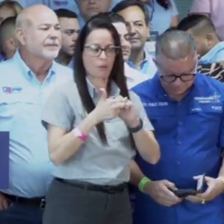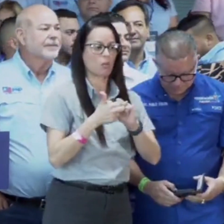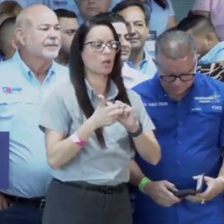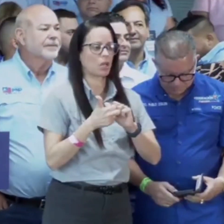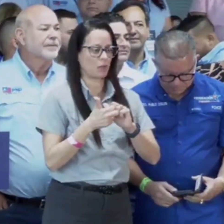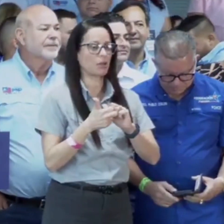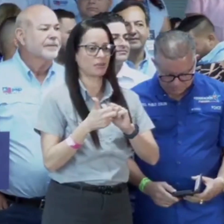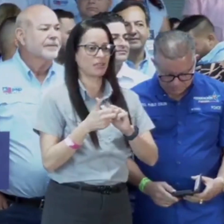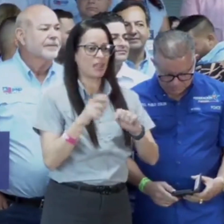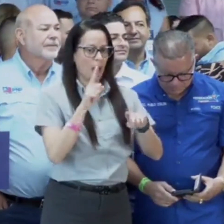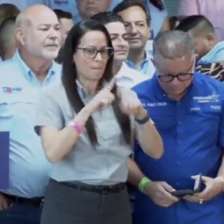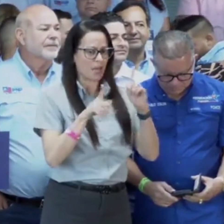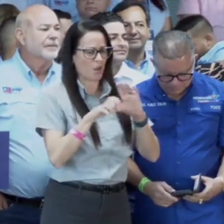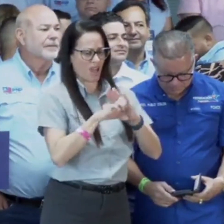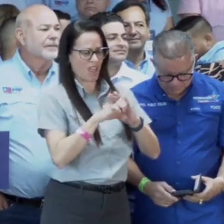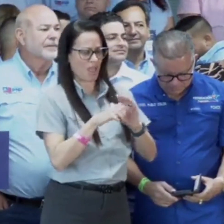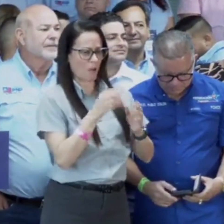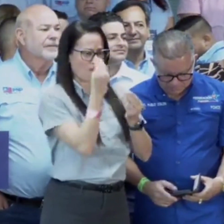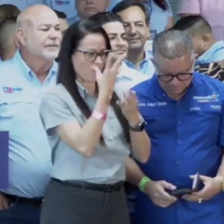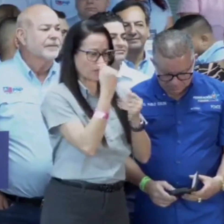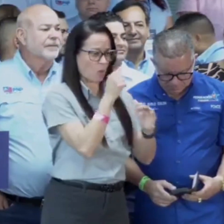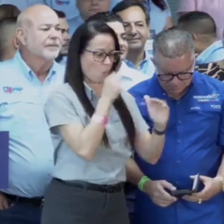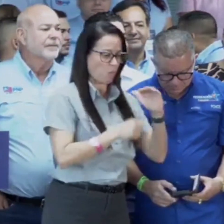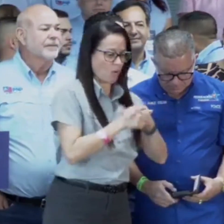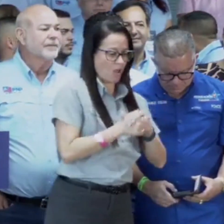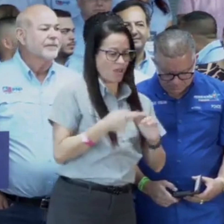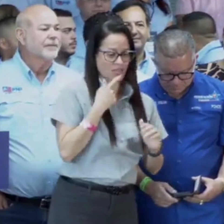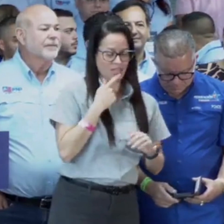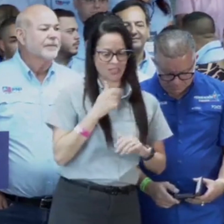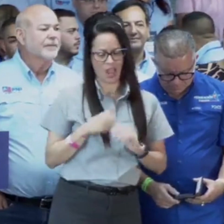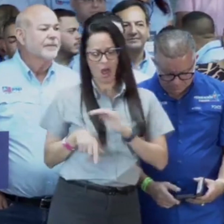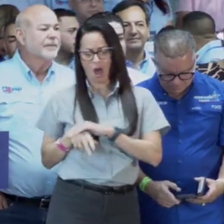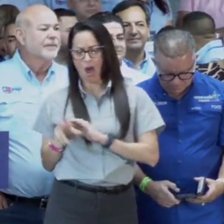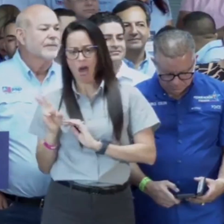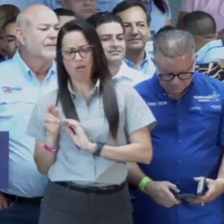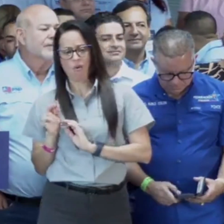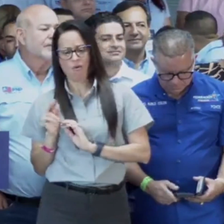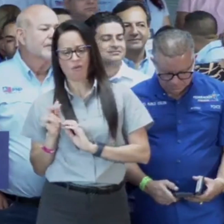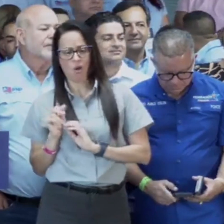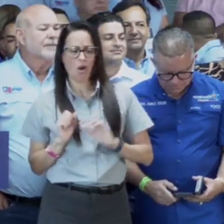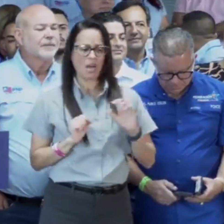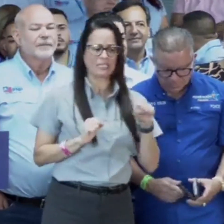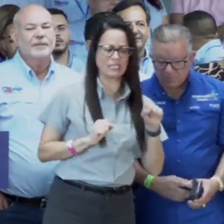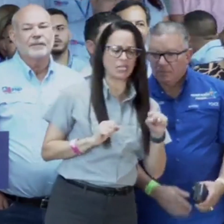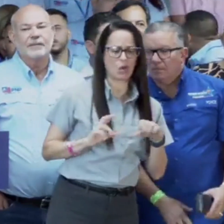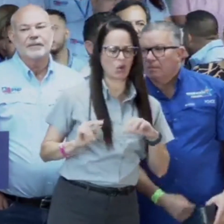de esconderlo y decir que no pero que sí que sí pero que no si hay alguien que cambia cambia es